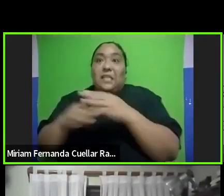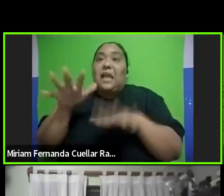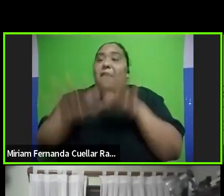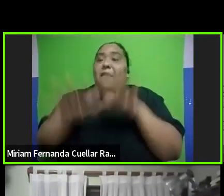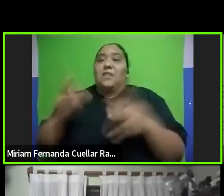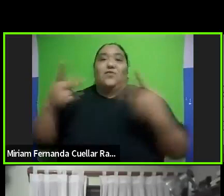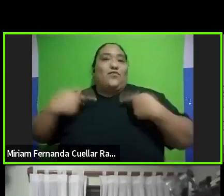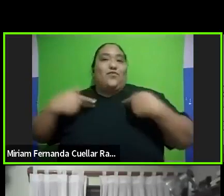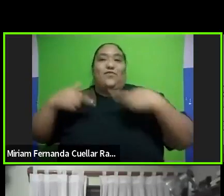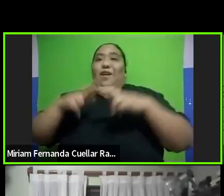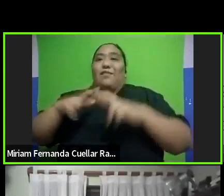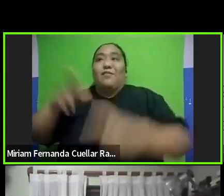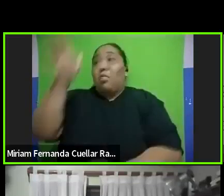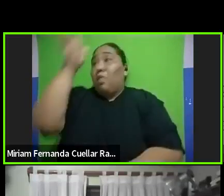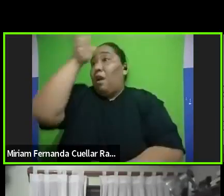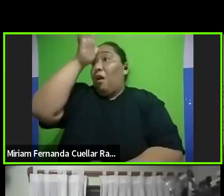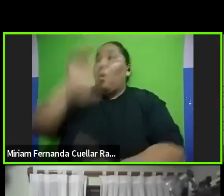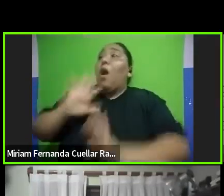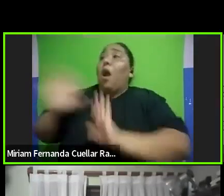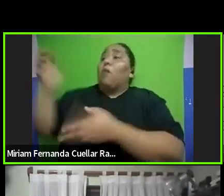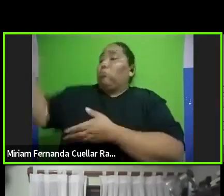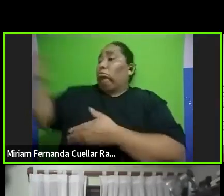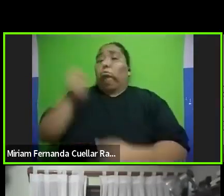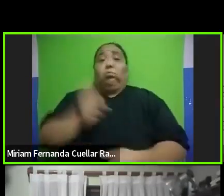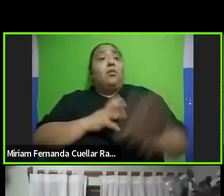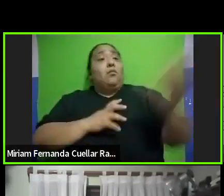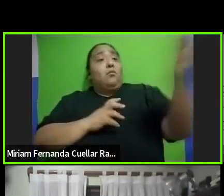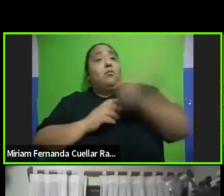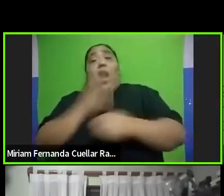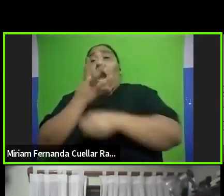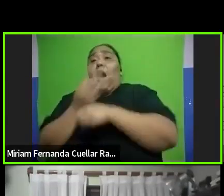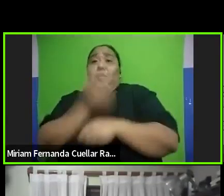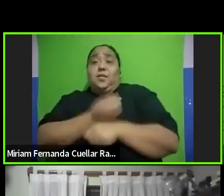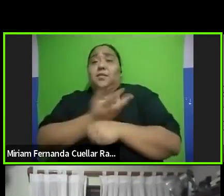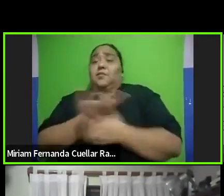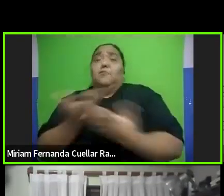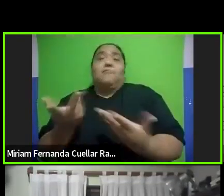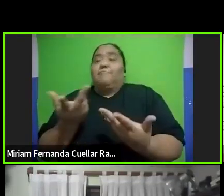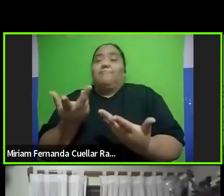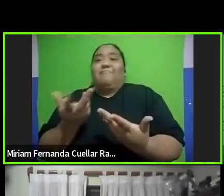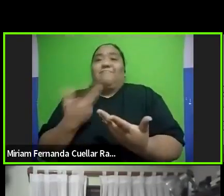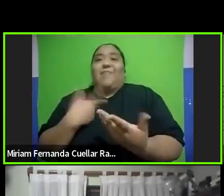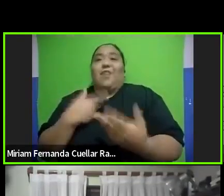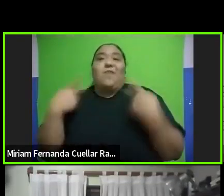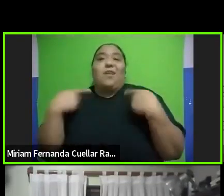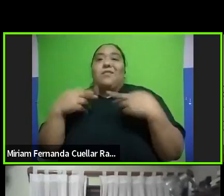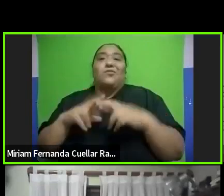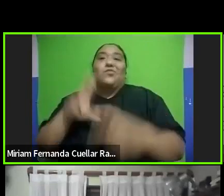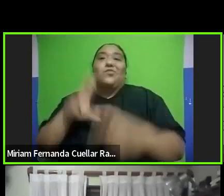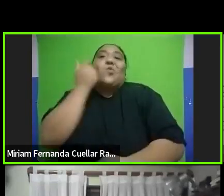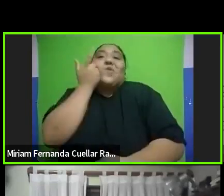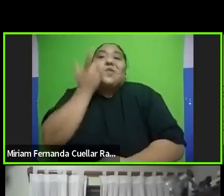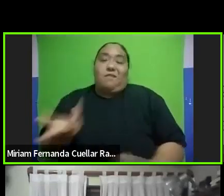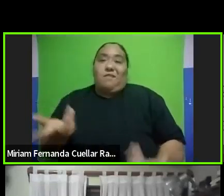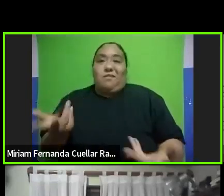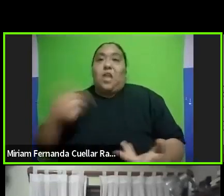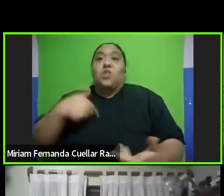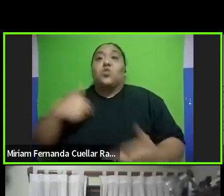los maestros tampoco están hoy muy de acuerdo en hacer este tipo de adaptaciones Tuve la oportunidad Tuve la oportunidad de interpretar terapia física